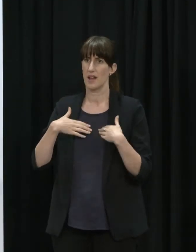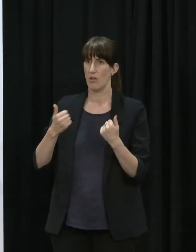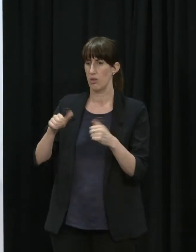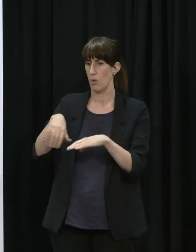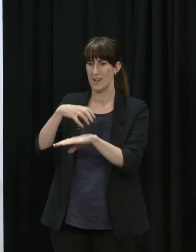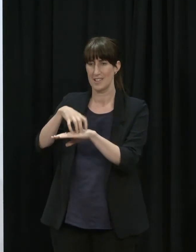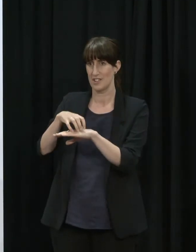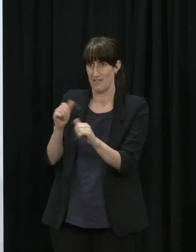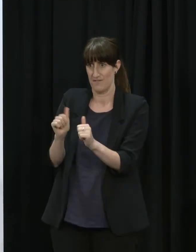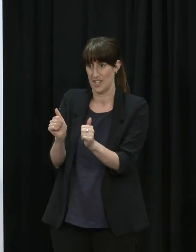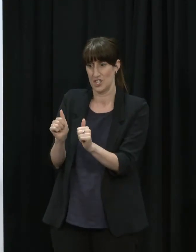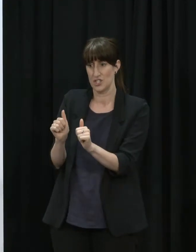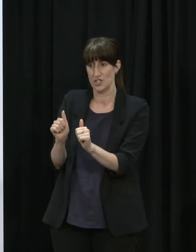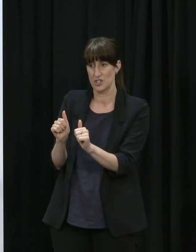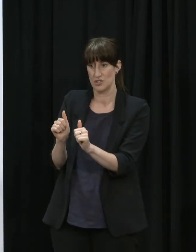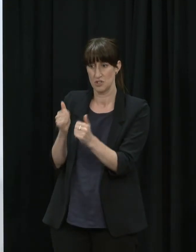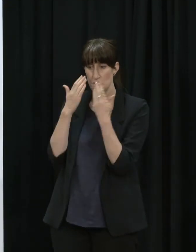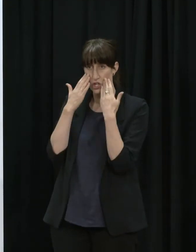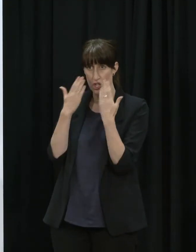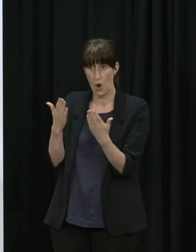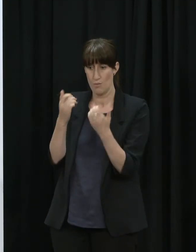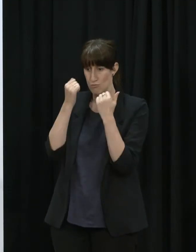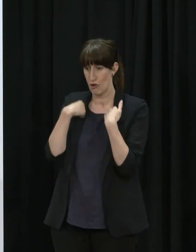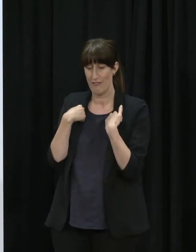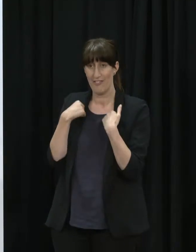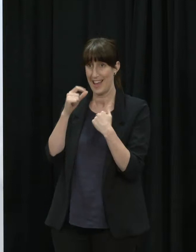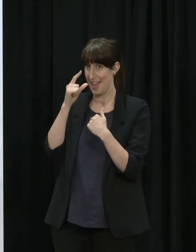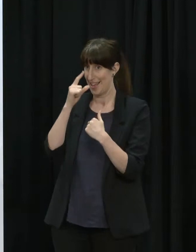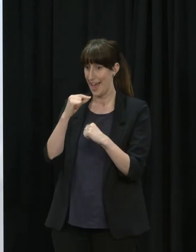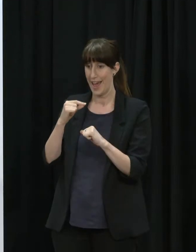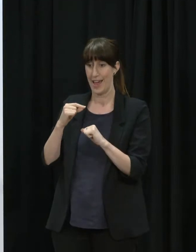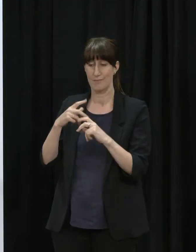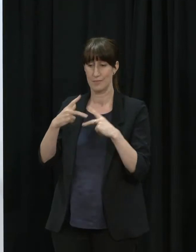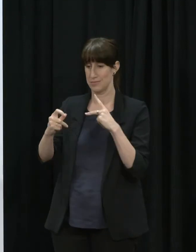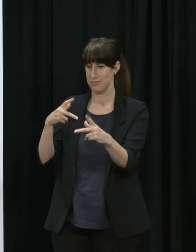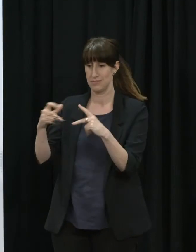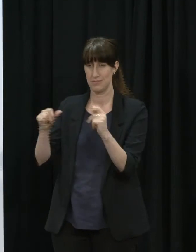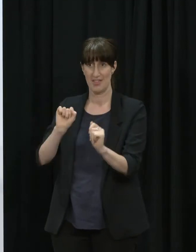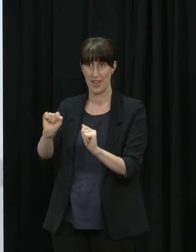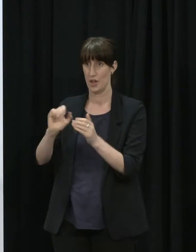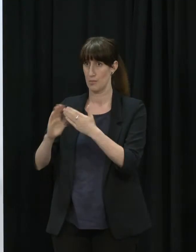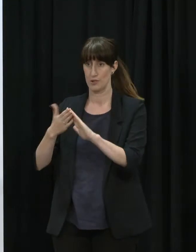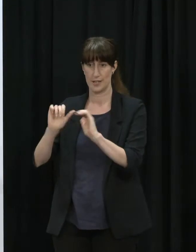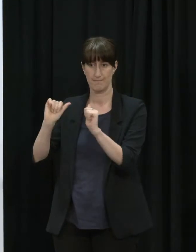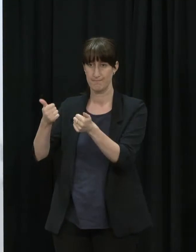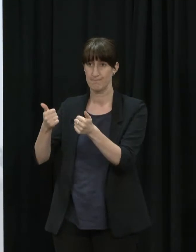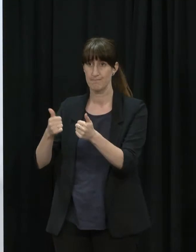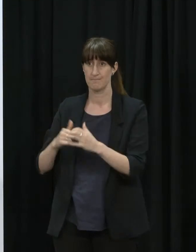kaiwhakarato hauora Maori. Tae